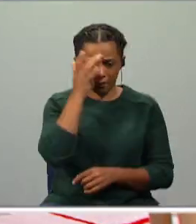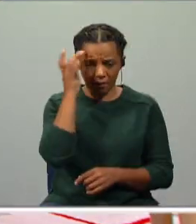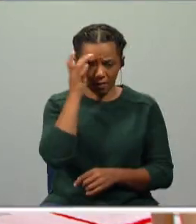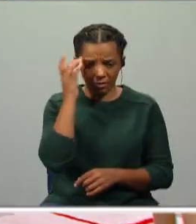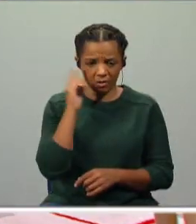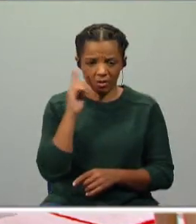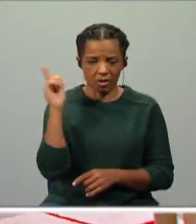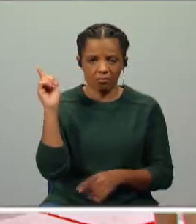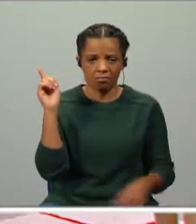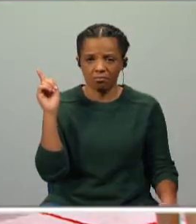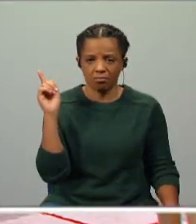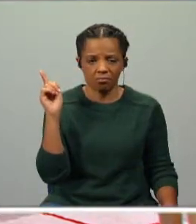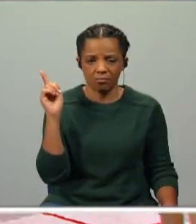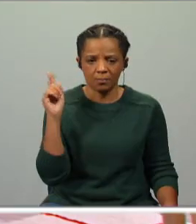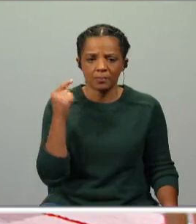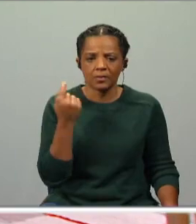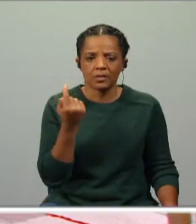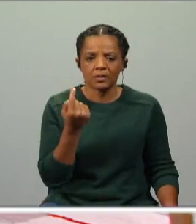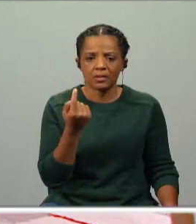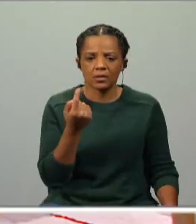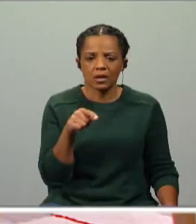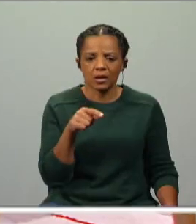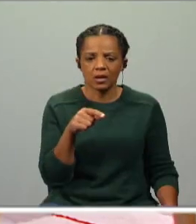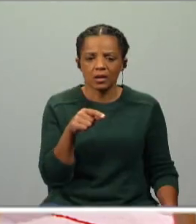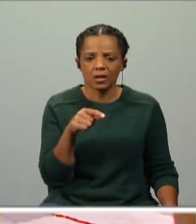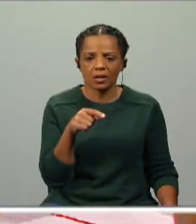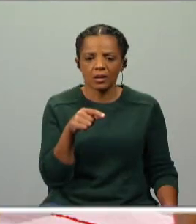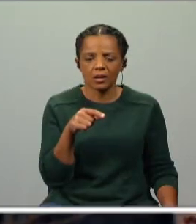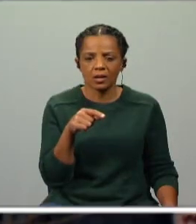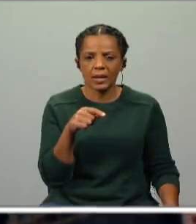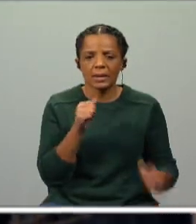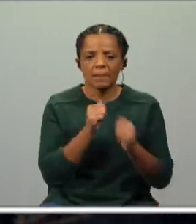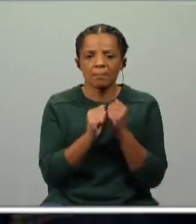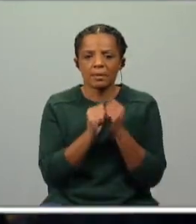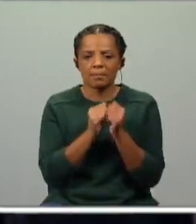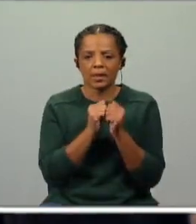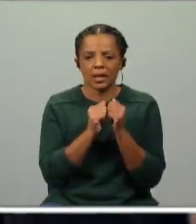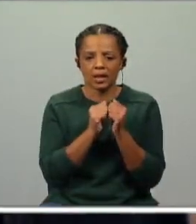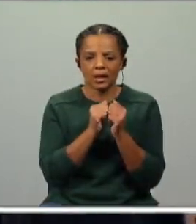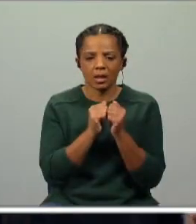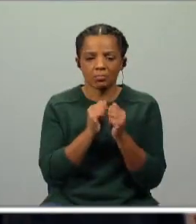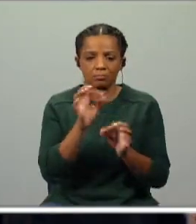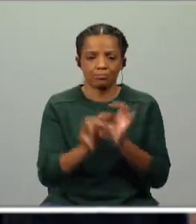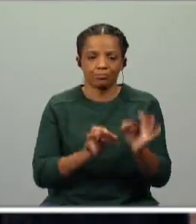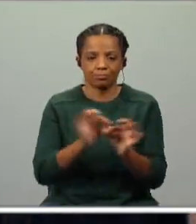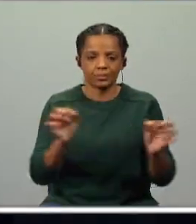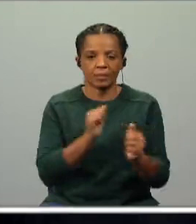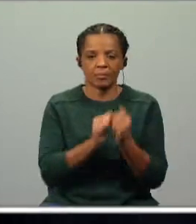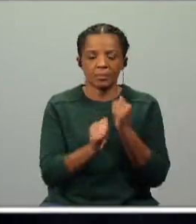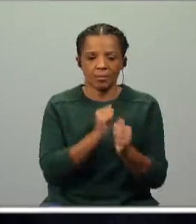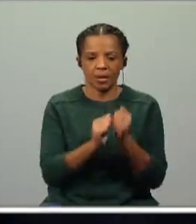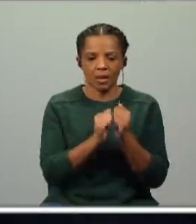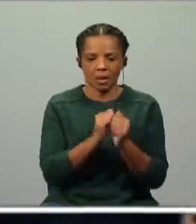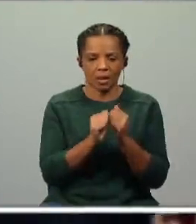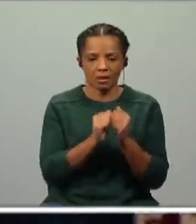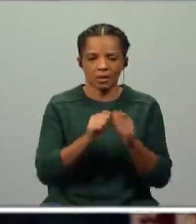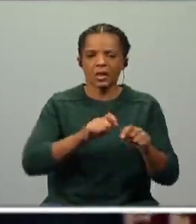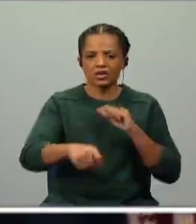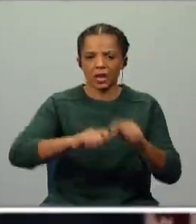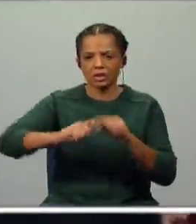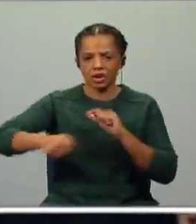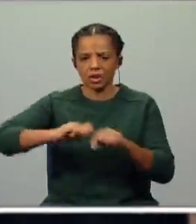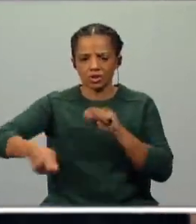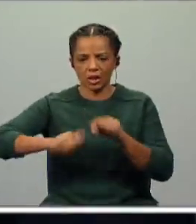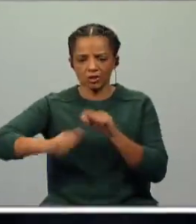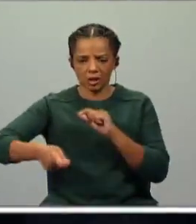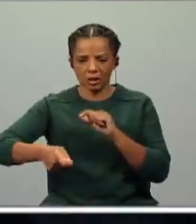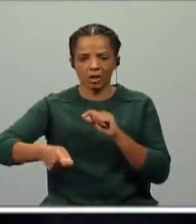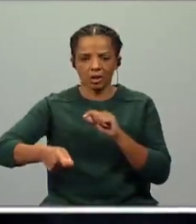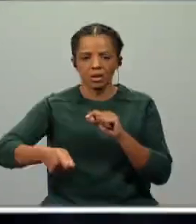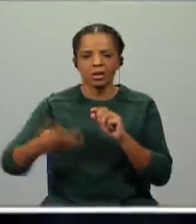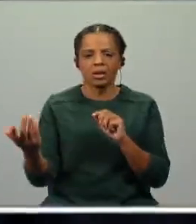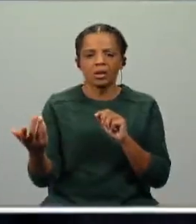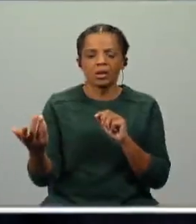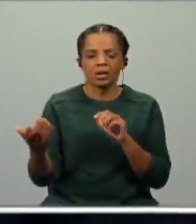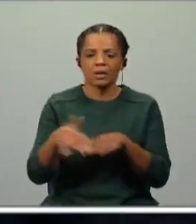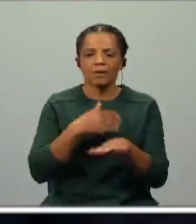Este aqui tem tem papel, foi só recortar papel, rasgar mesmo papel e fazer uma coroa.